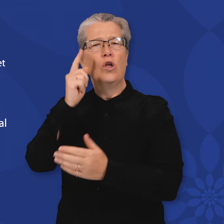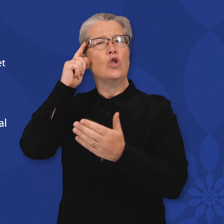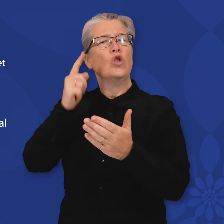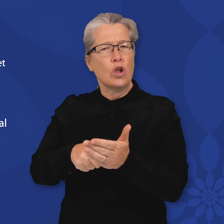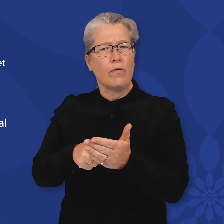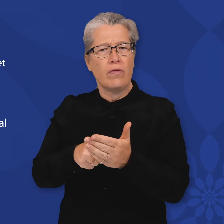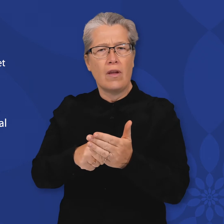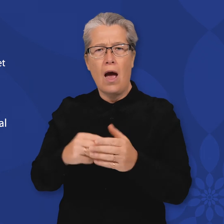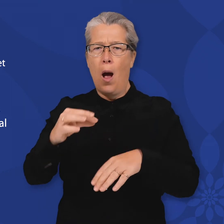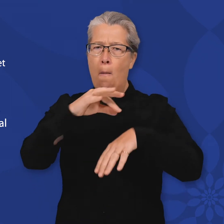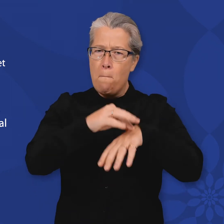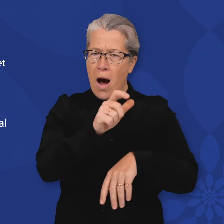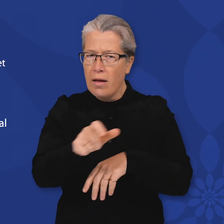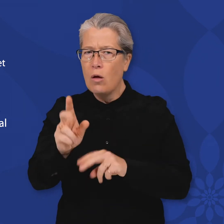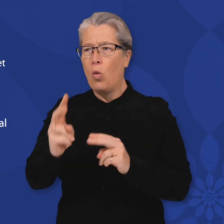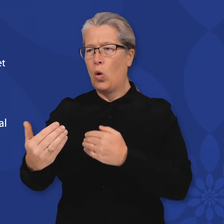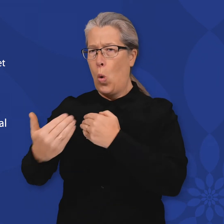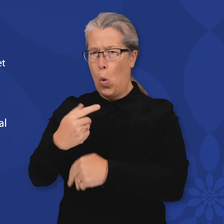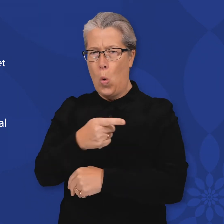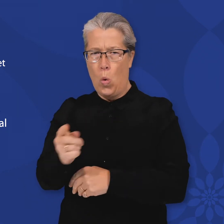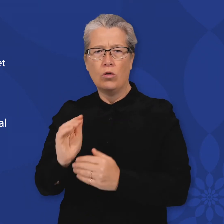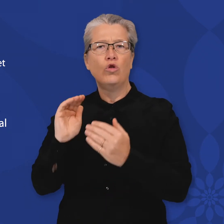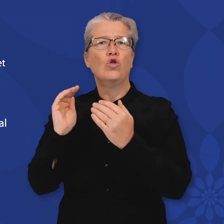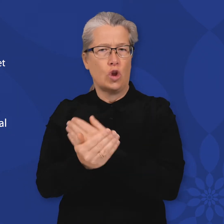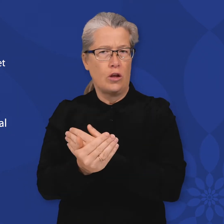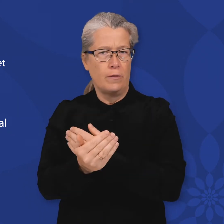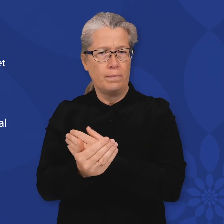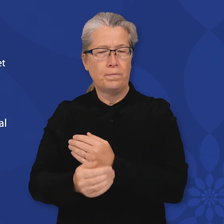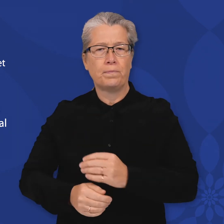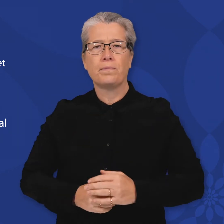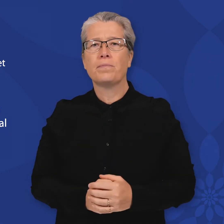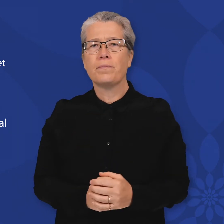för att skydda patienterna och kunderna.